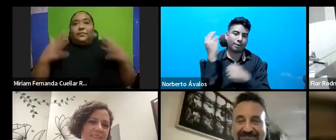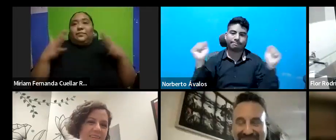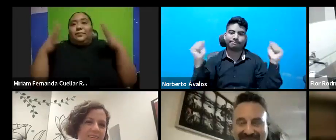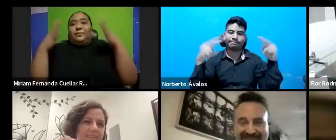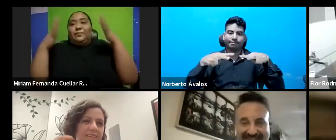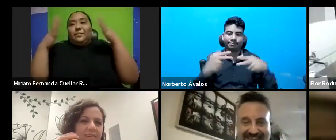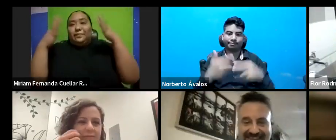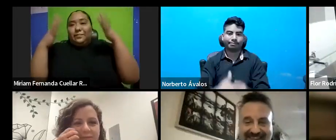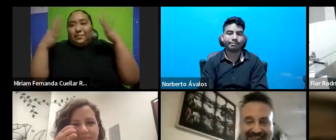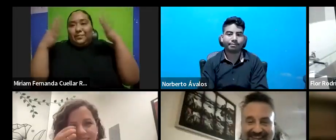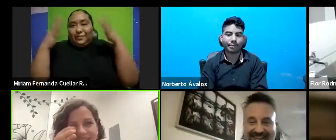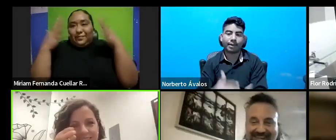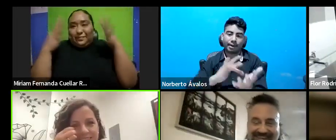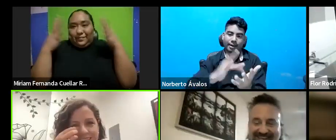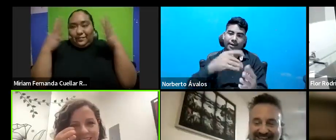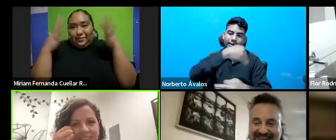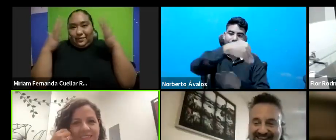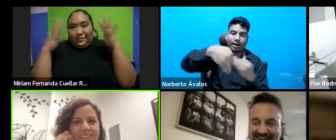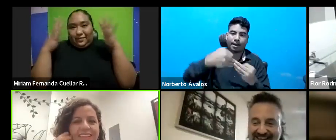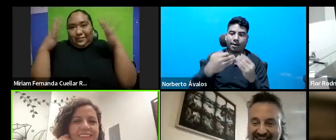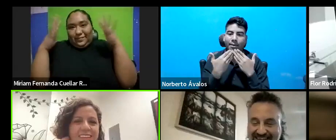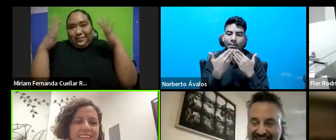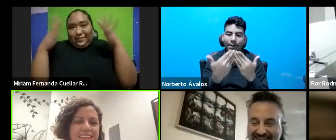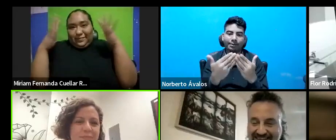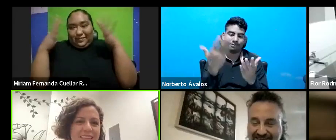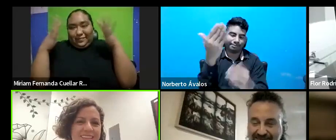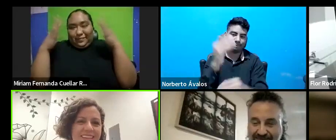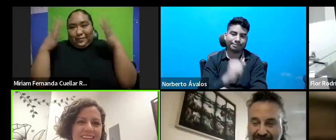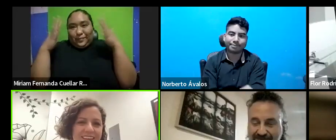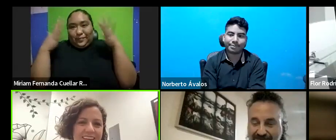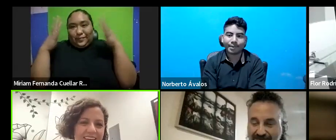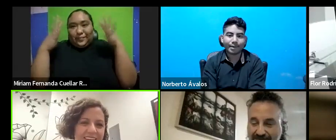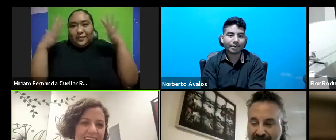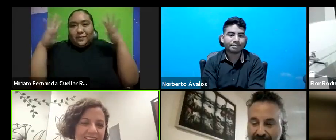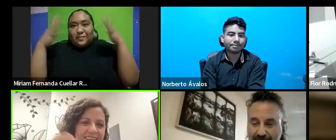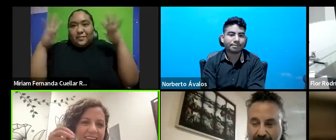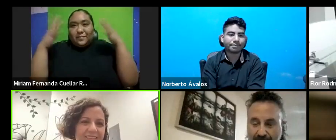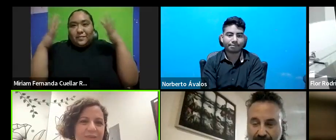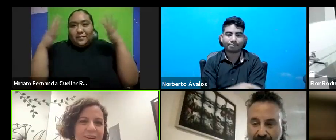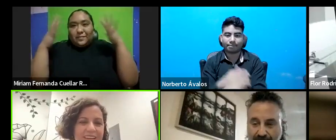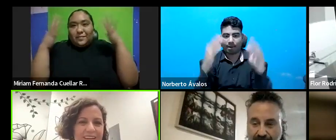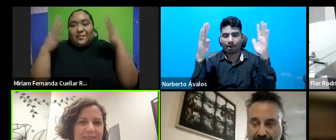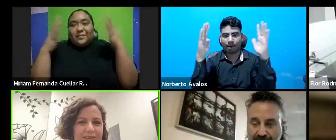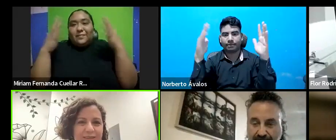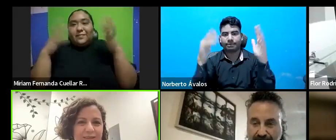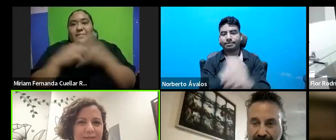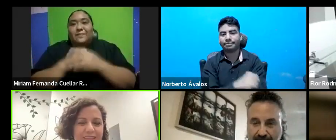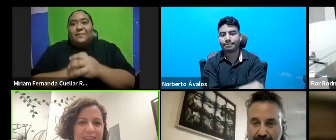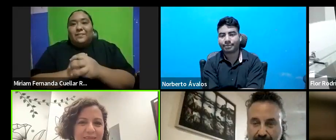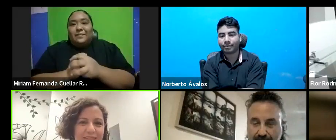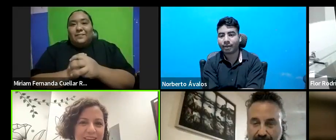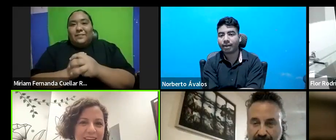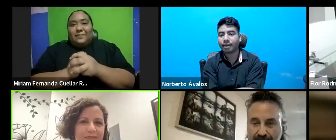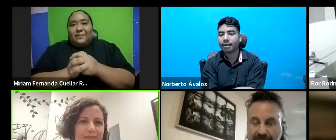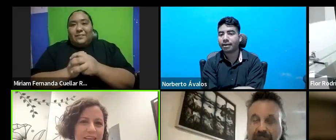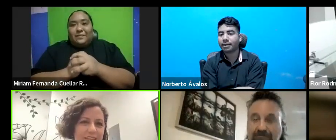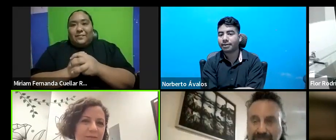Muchas gracias. Muchas gracias a todos Muchas gracias. Elizabeth gracias. Elizabeth y pedirte que